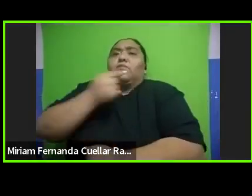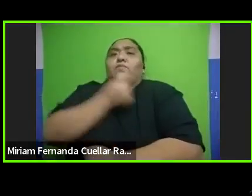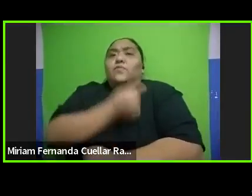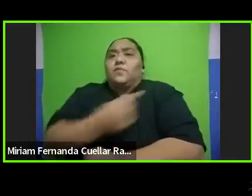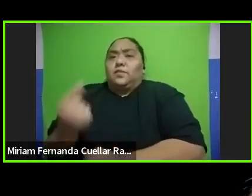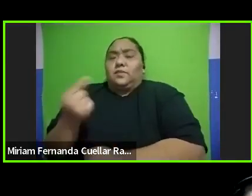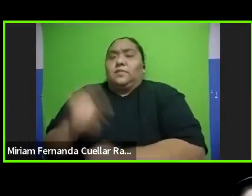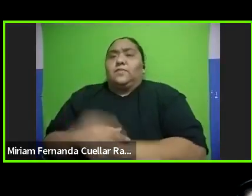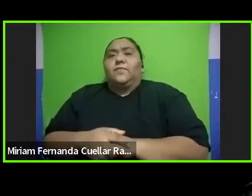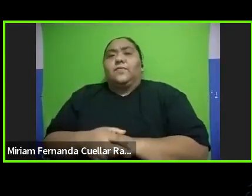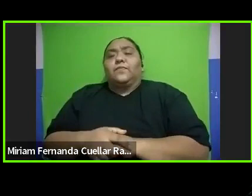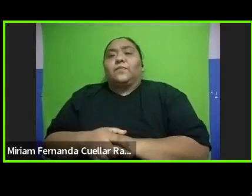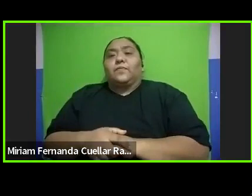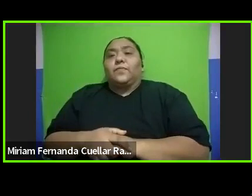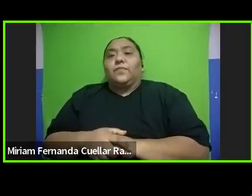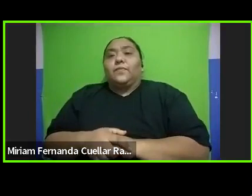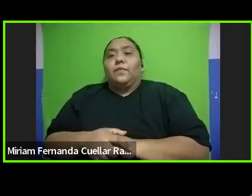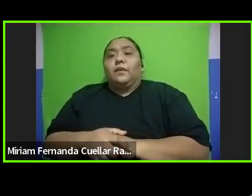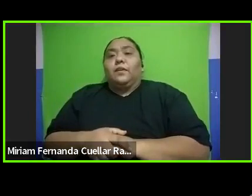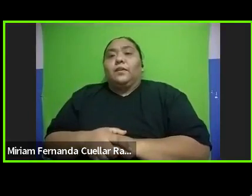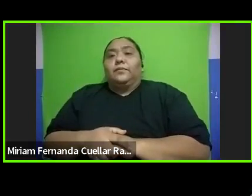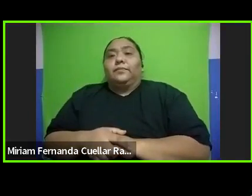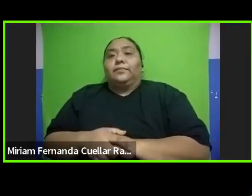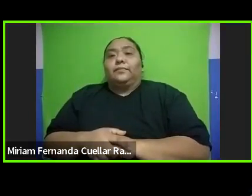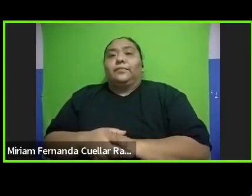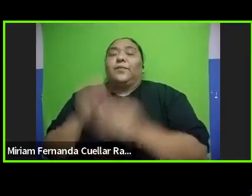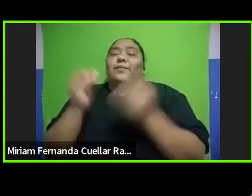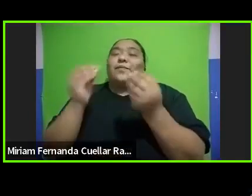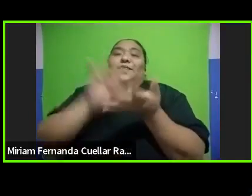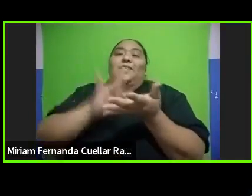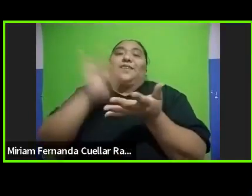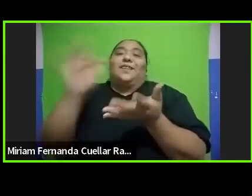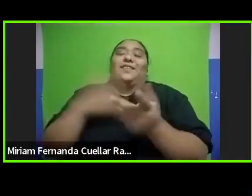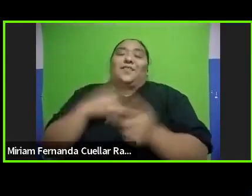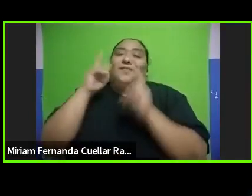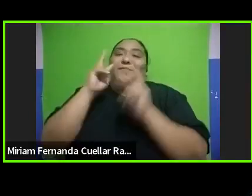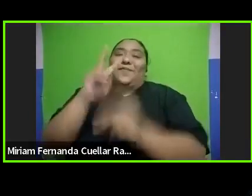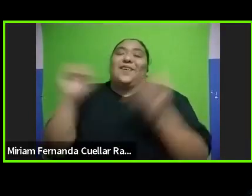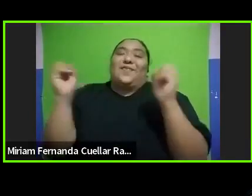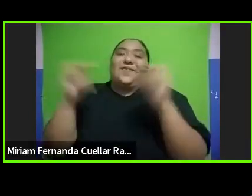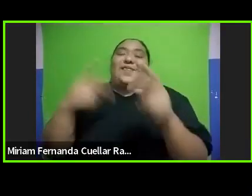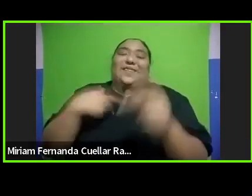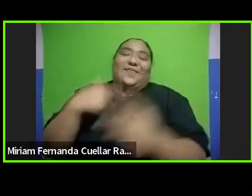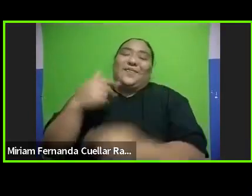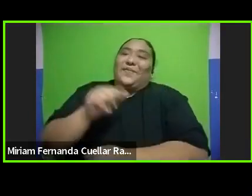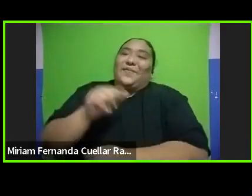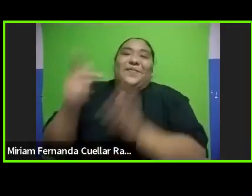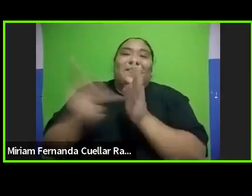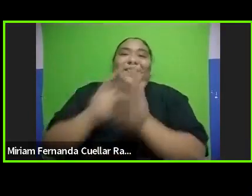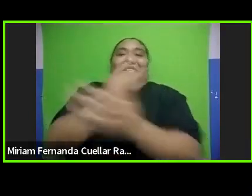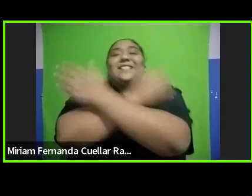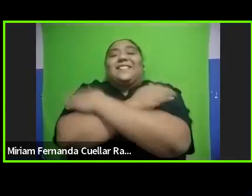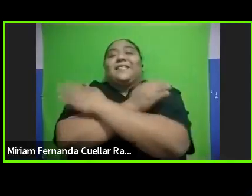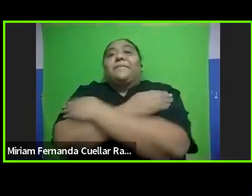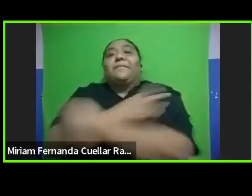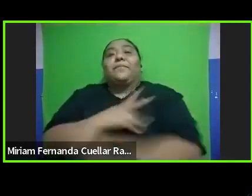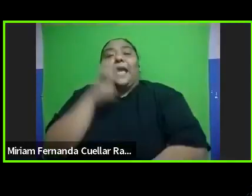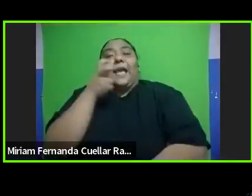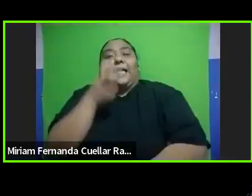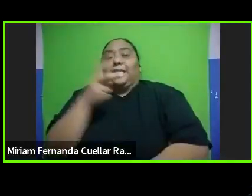tender Este